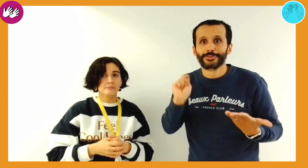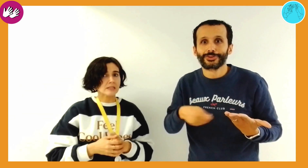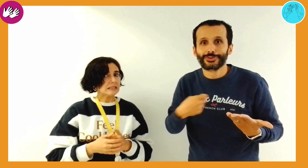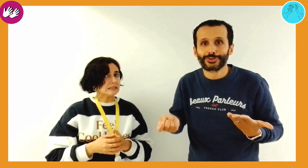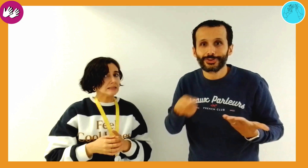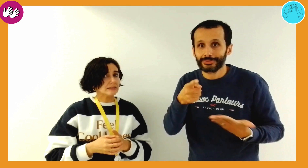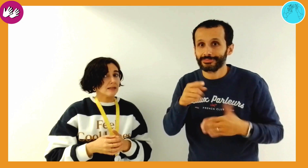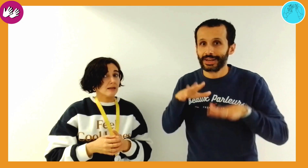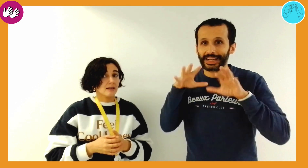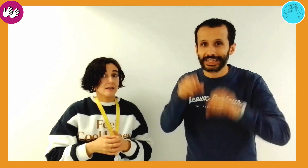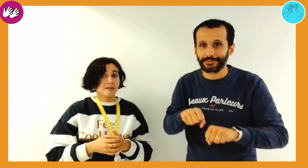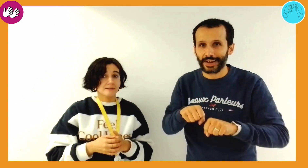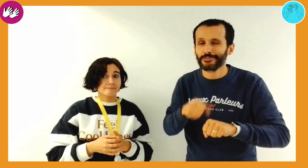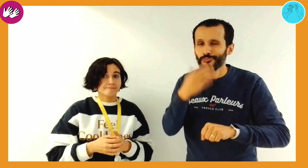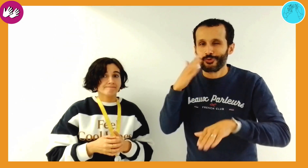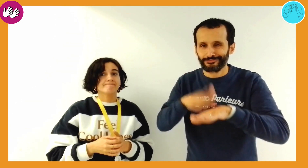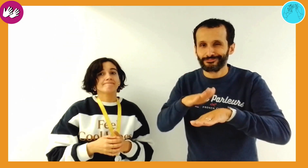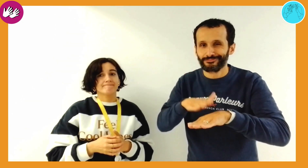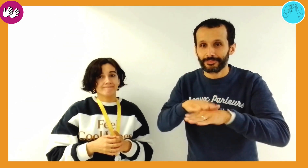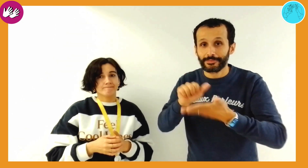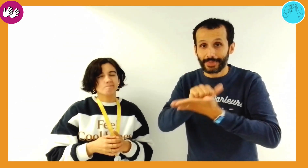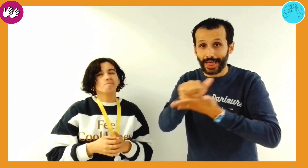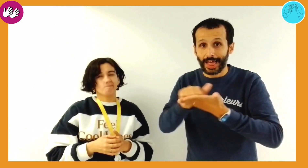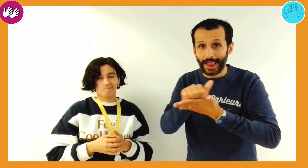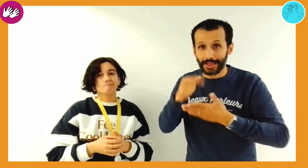Réservation gratuite et recommandée :